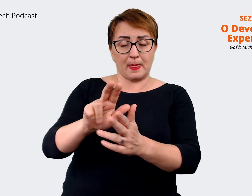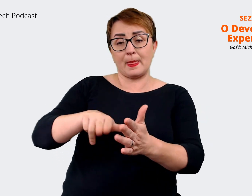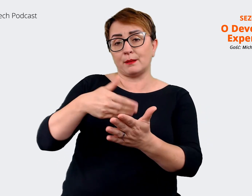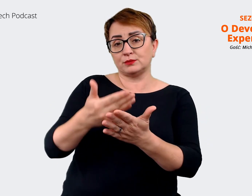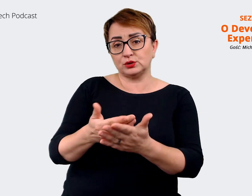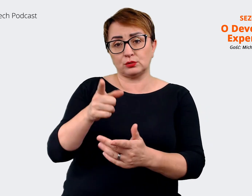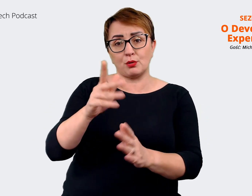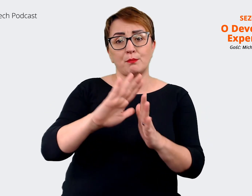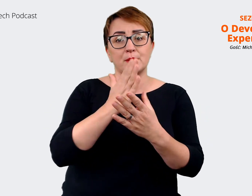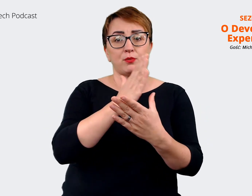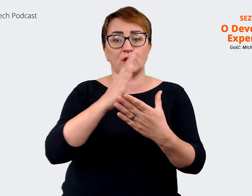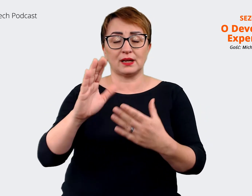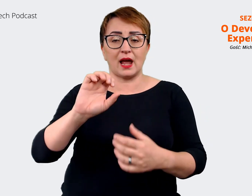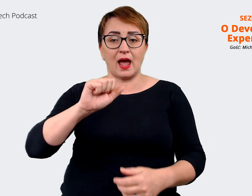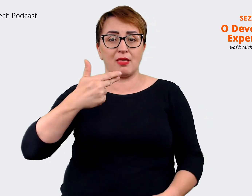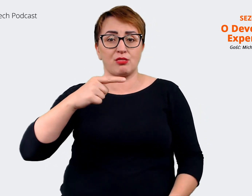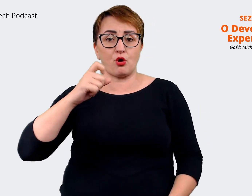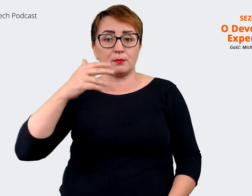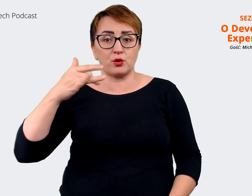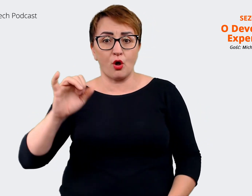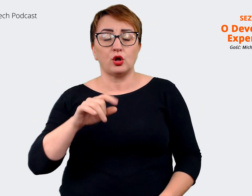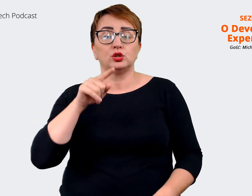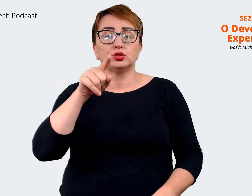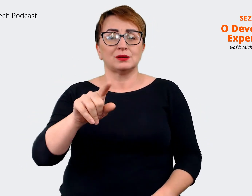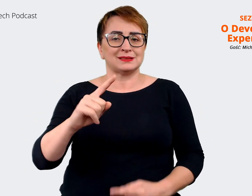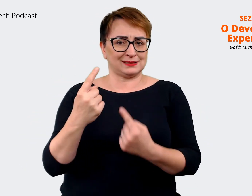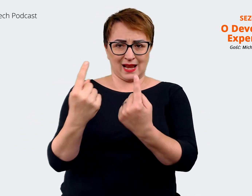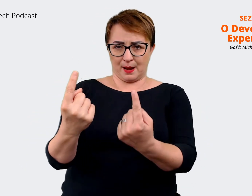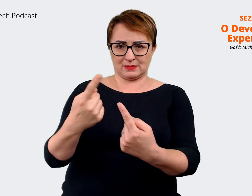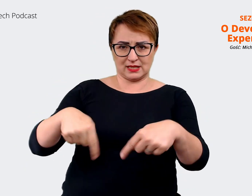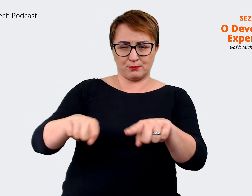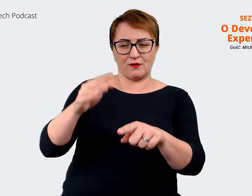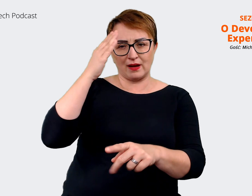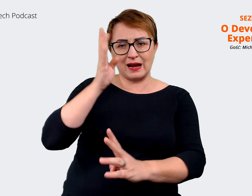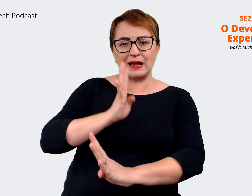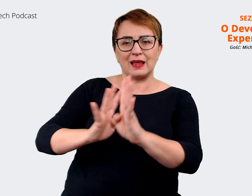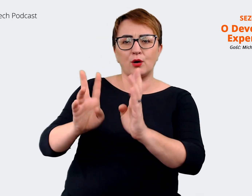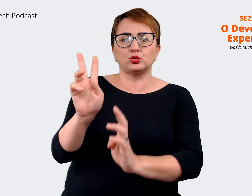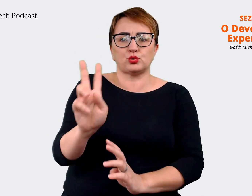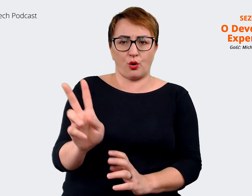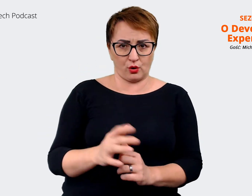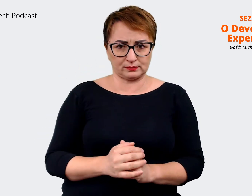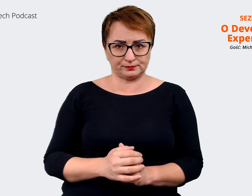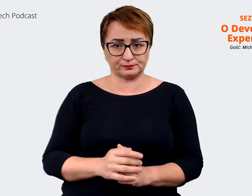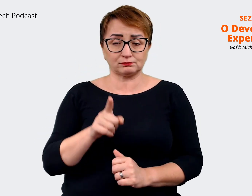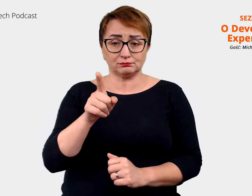dajmy na to ta biblioteka Andamio, same wiedzą, kto jest ich klientami. I też do tych